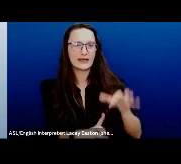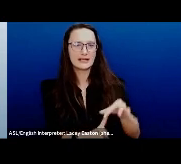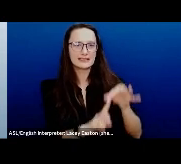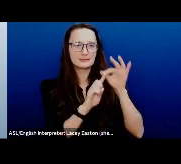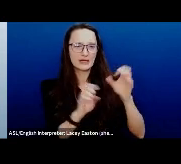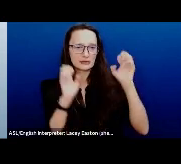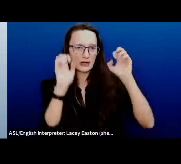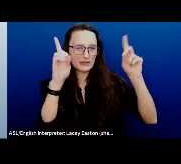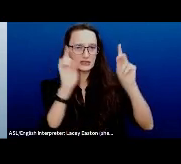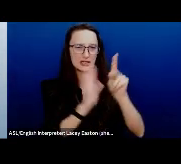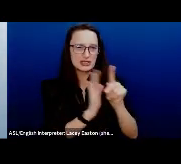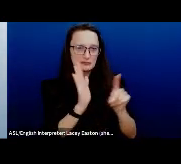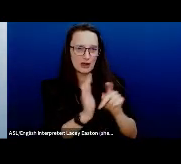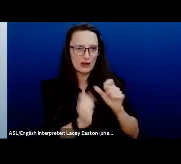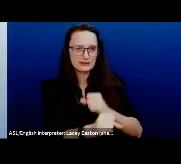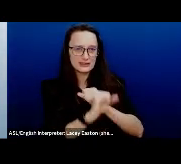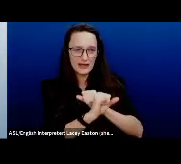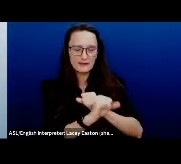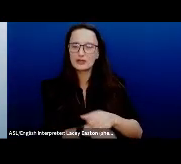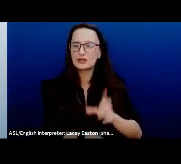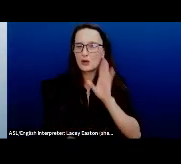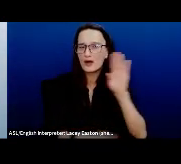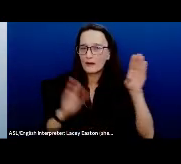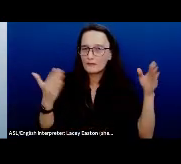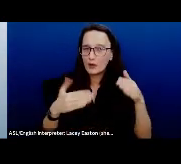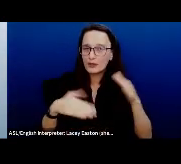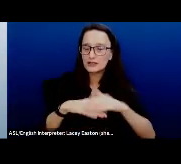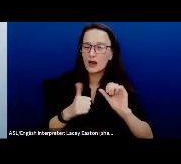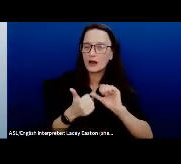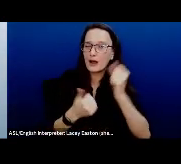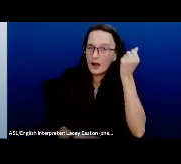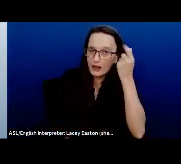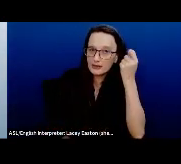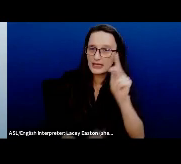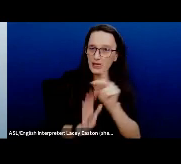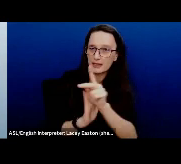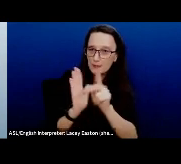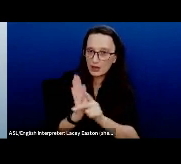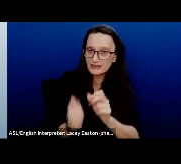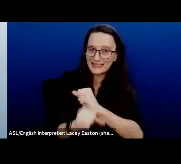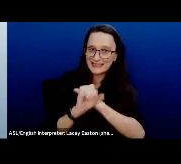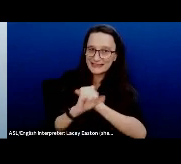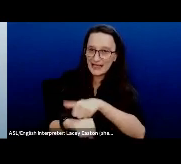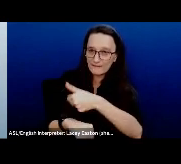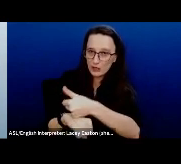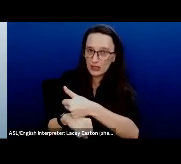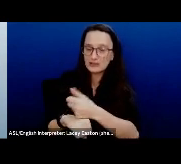centrará en comprender las garantías procesales, por qué son importantes para las familias y las escuelas.